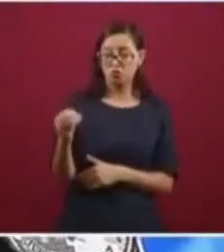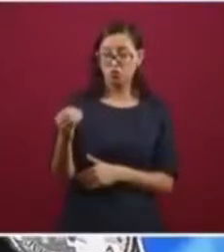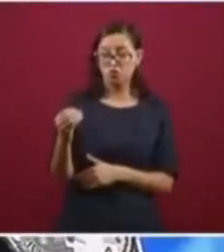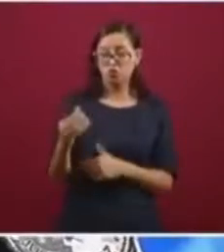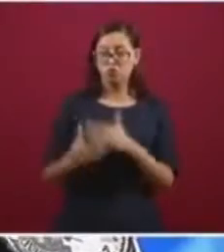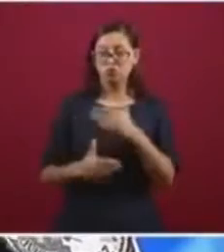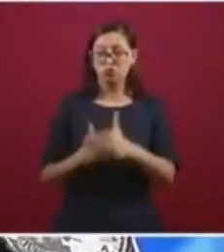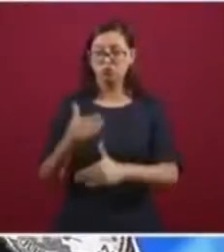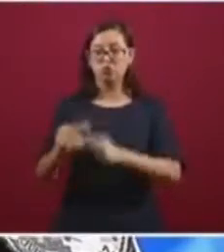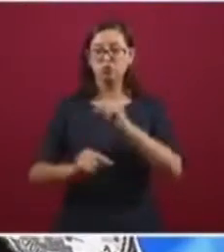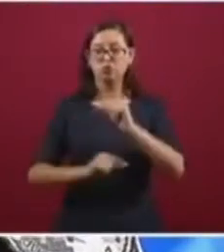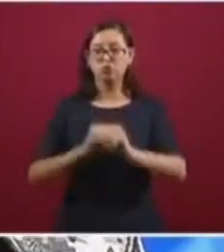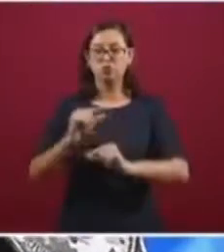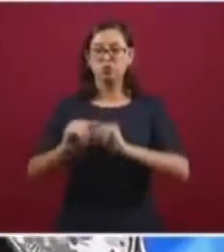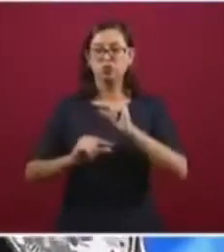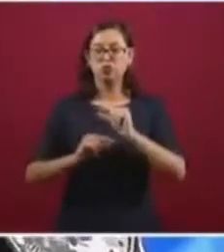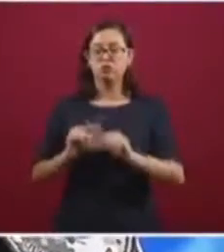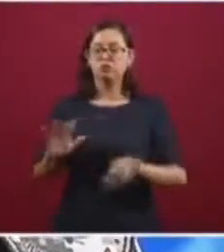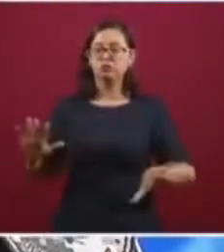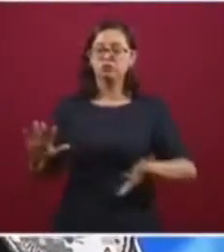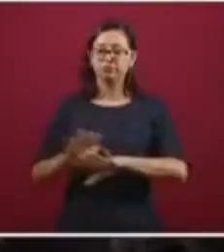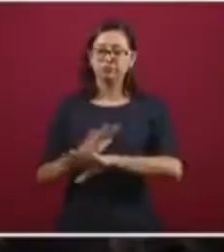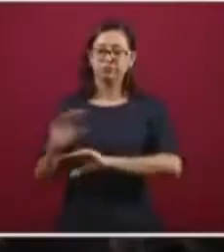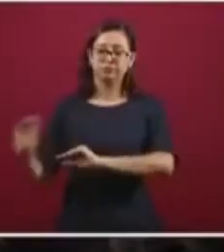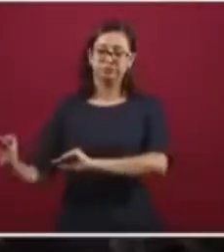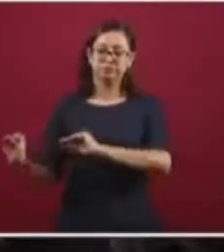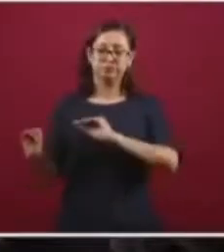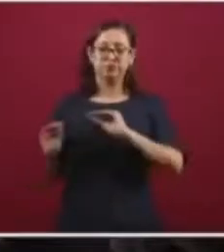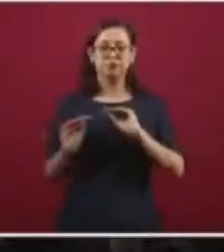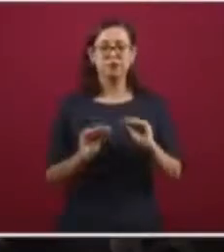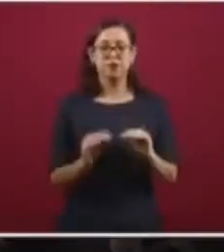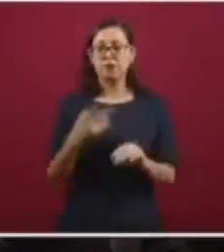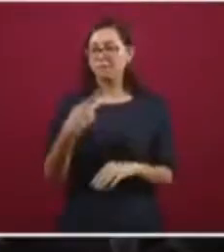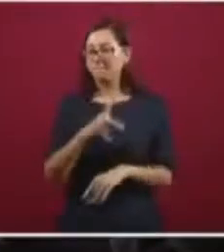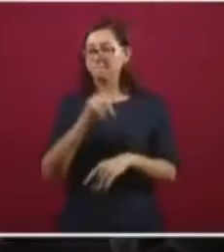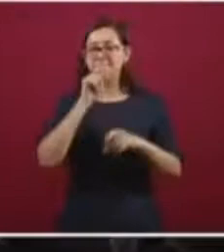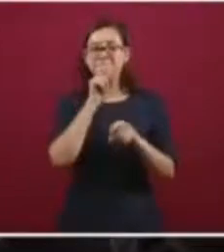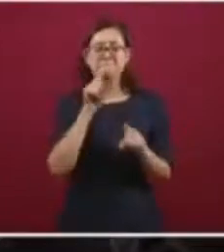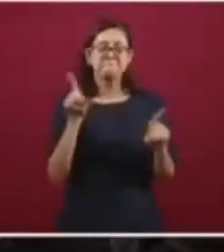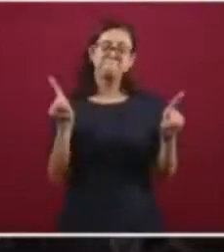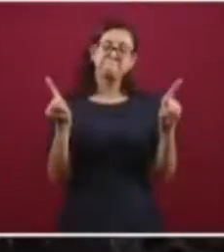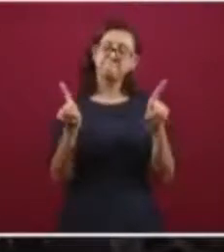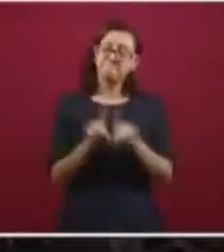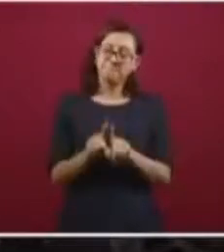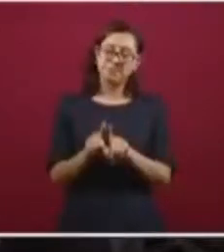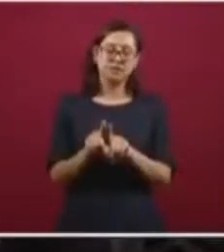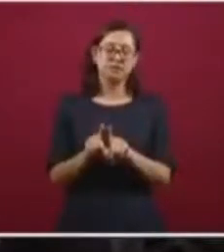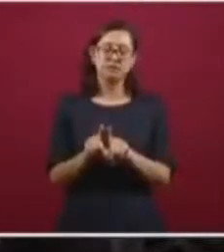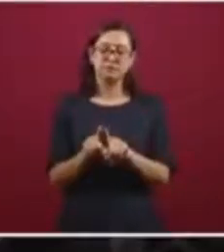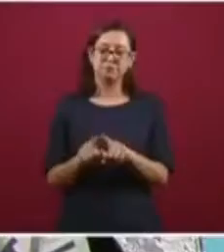vayan pasando a la Guardia Nacional, pero igual que las dos divisiones de fuerzas federales